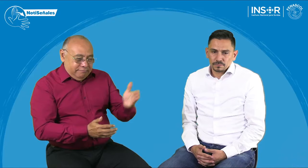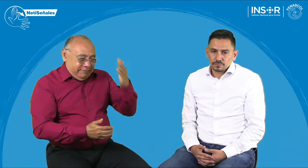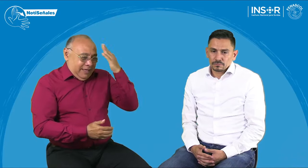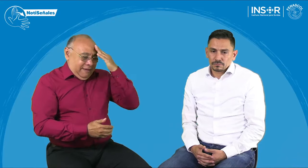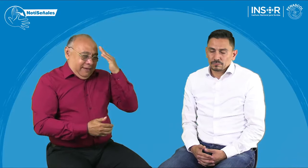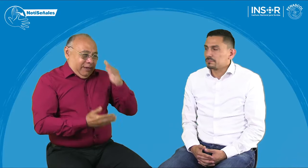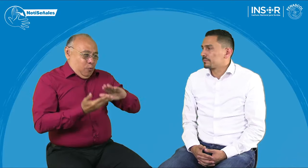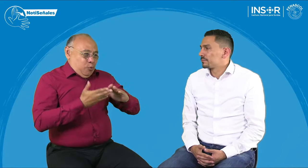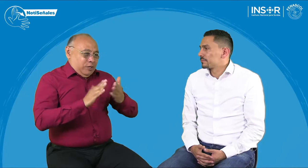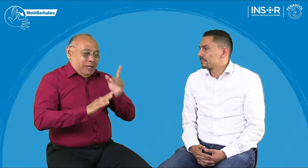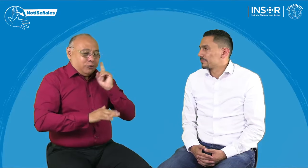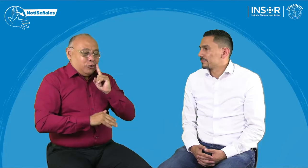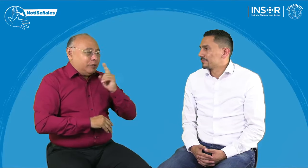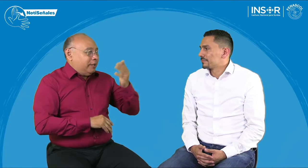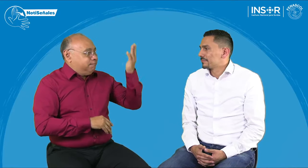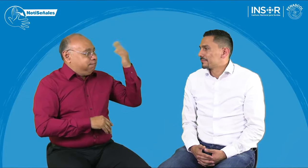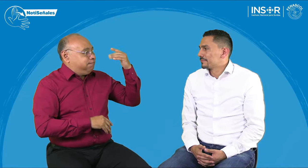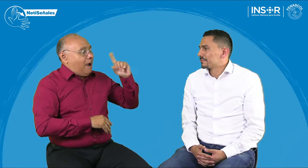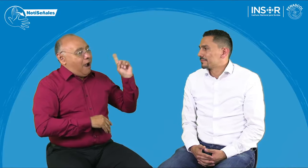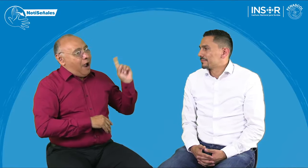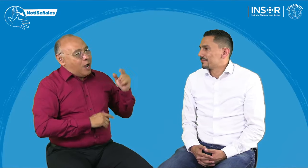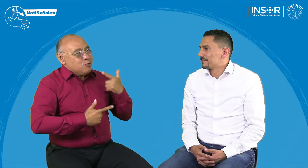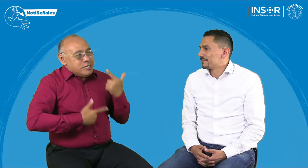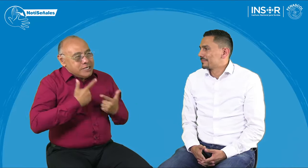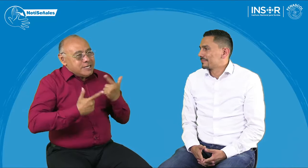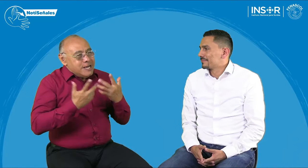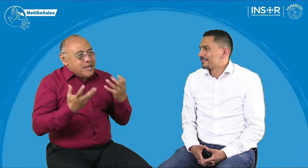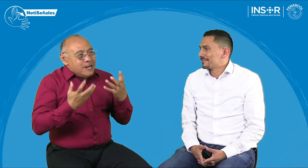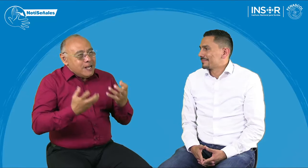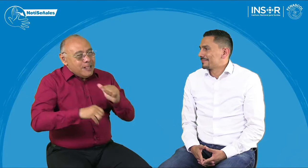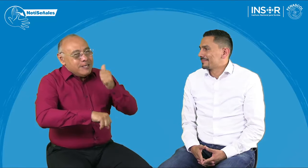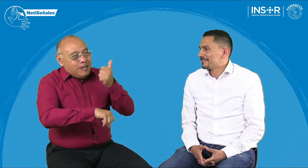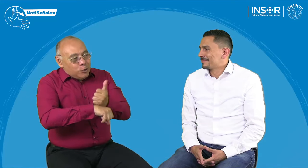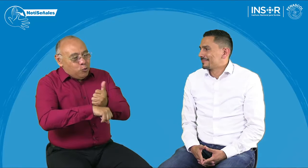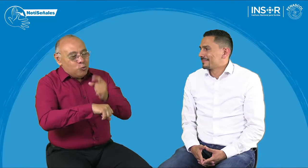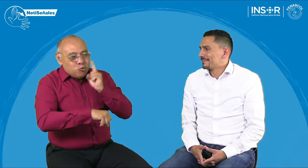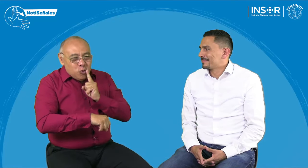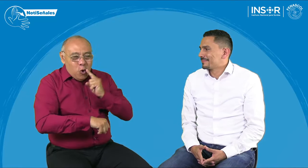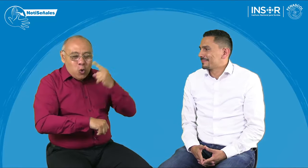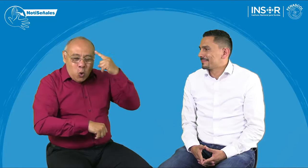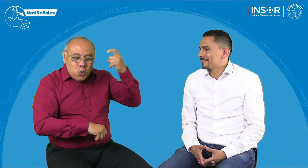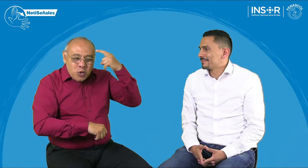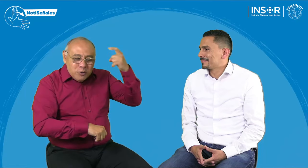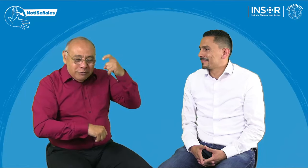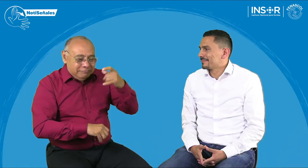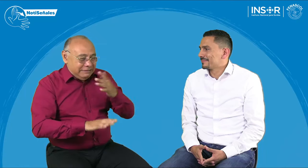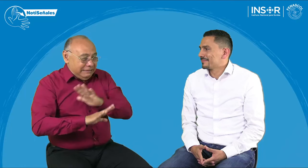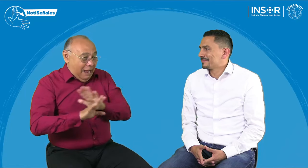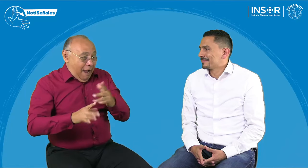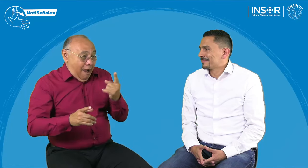continuar conversando contigo